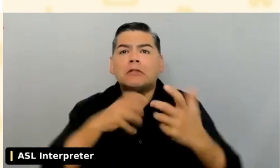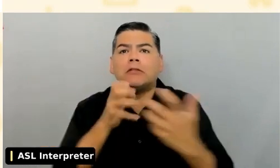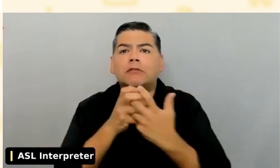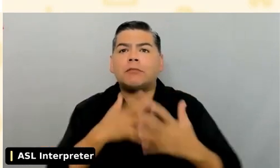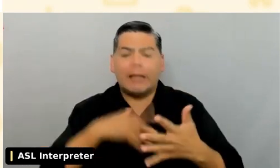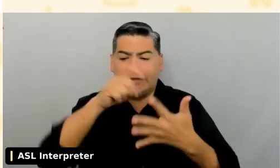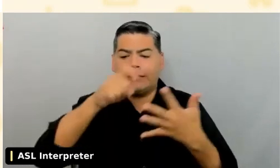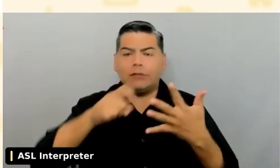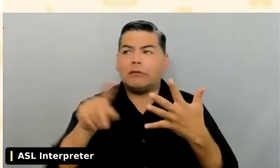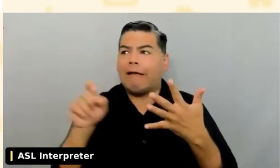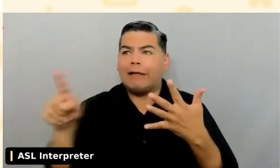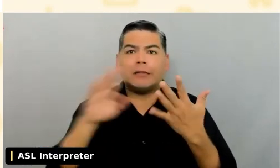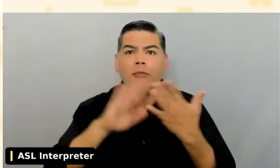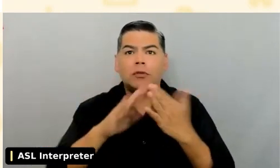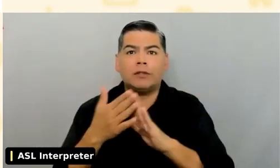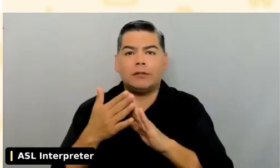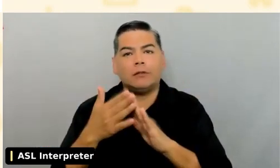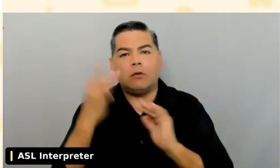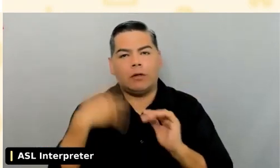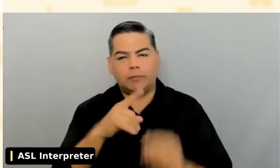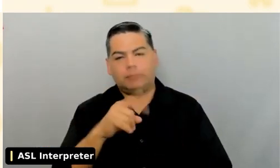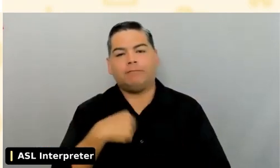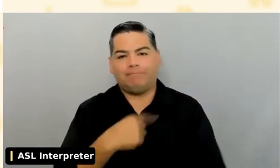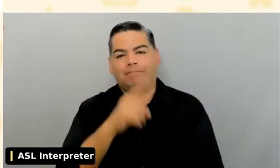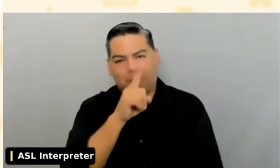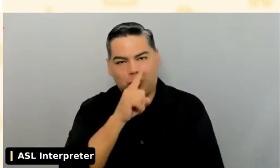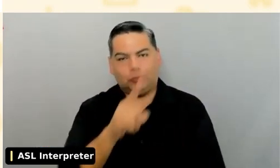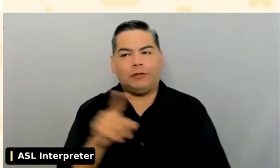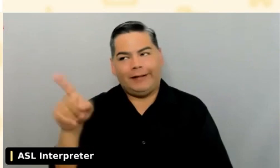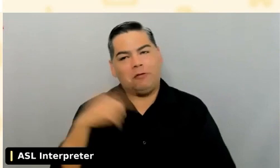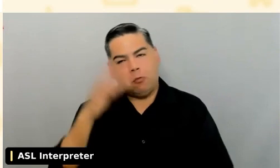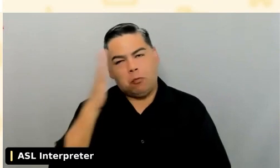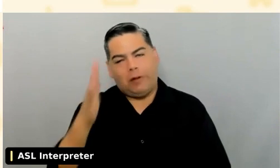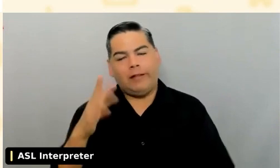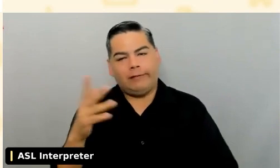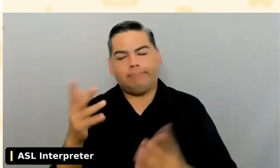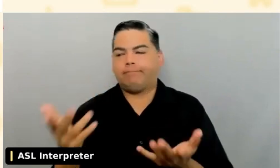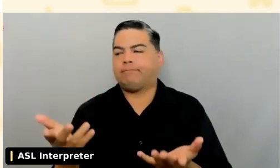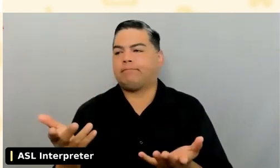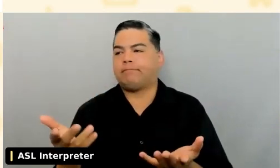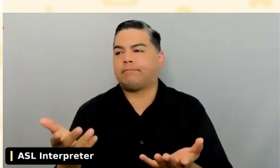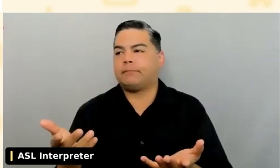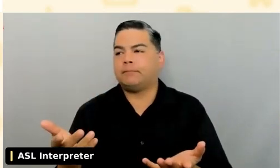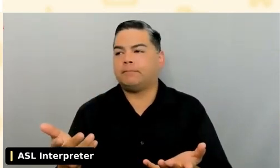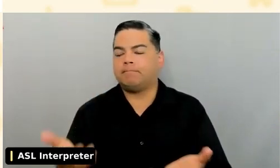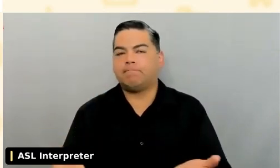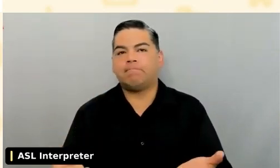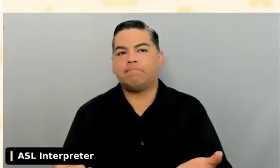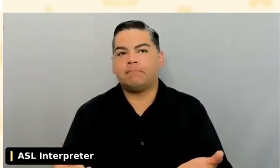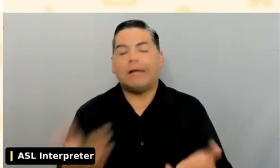porque estoy segura que te podrán asesorar